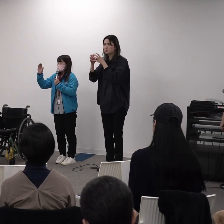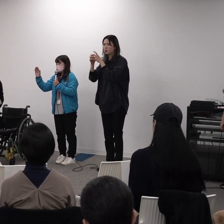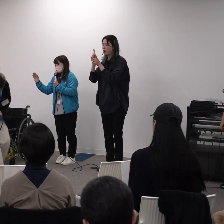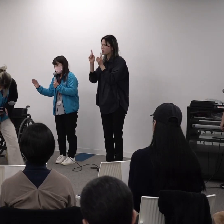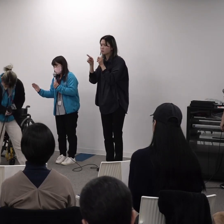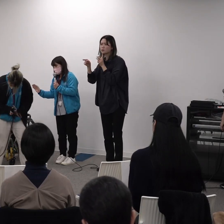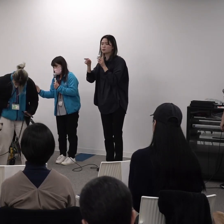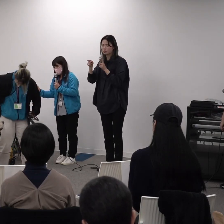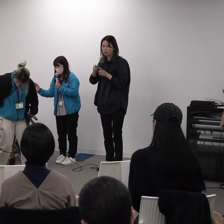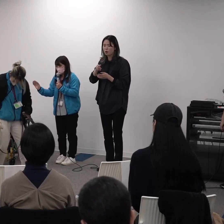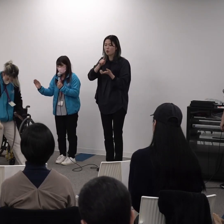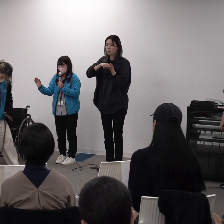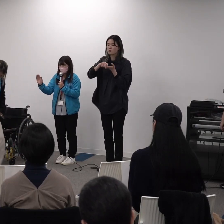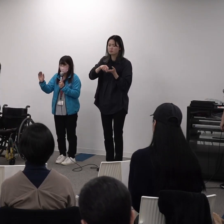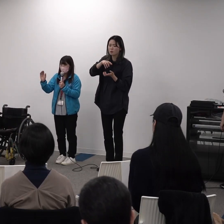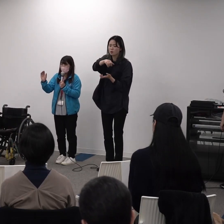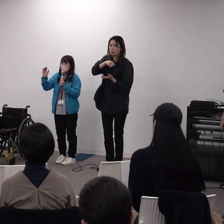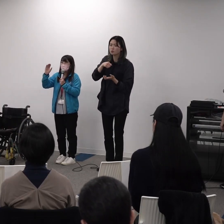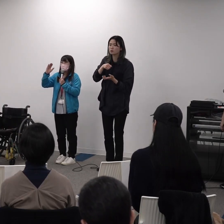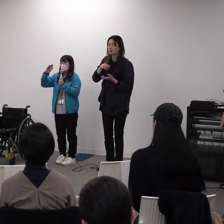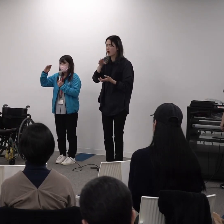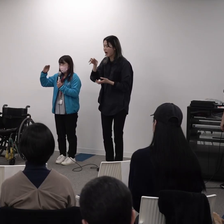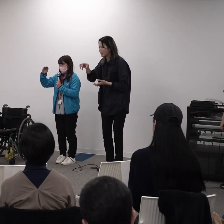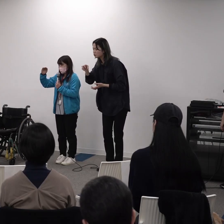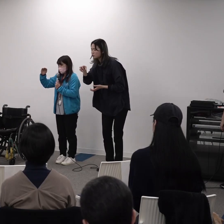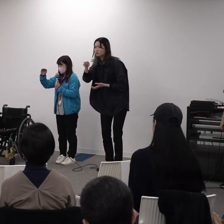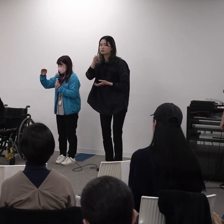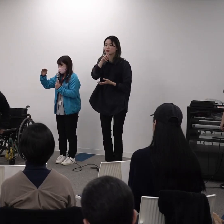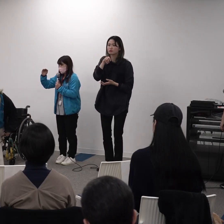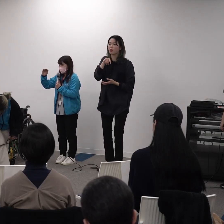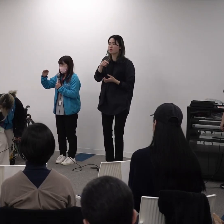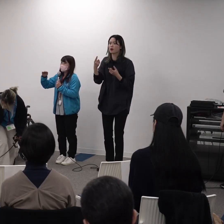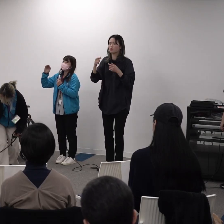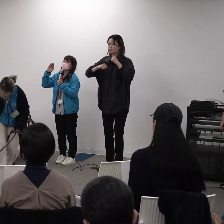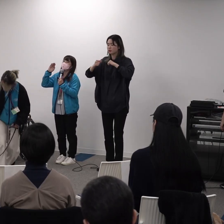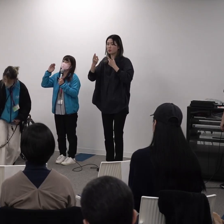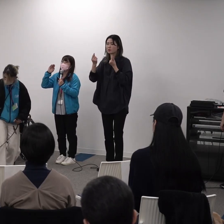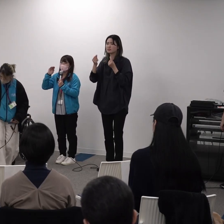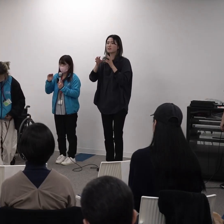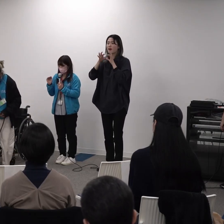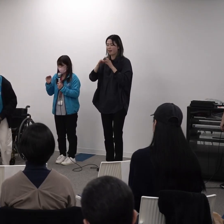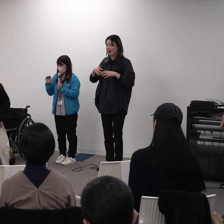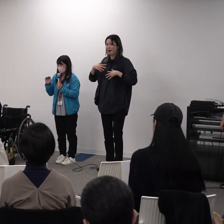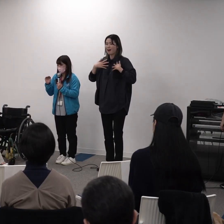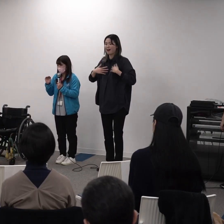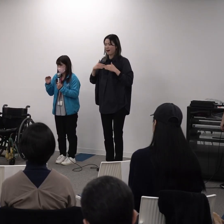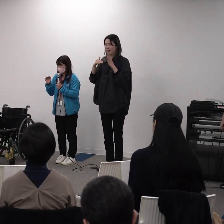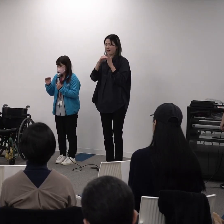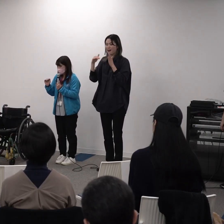携帯電話を探して持ってくるっていう のが同じぐらい楽しくなるように 私達は訓練の中で教えています